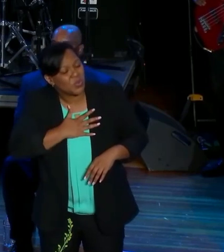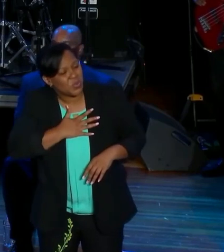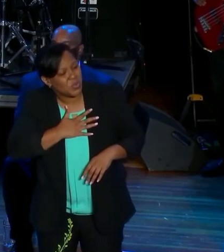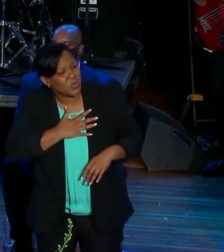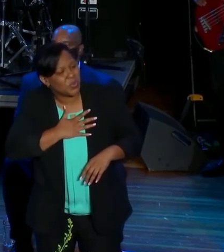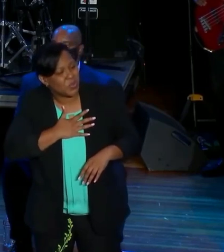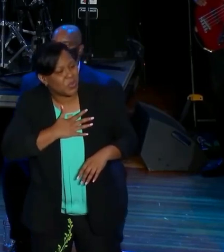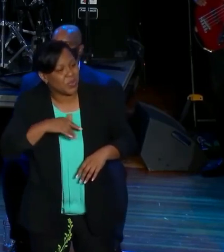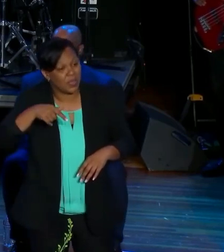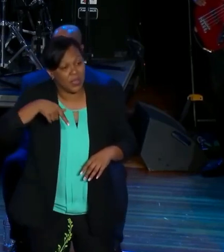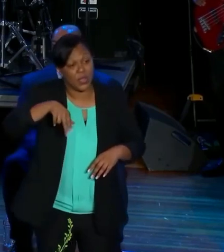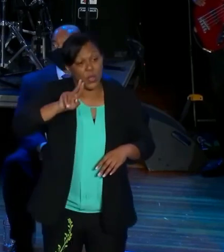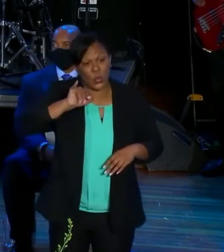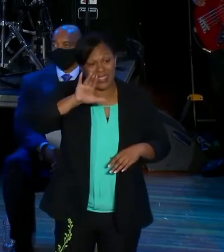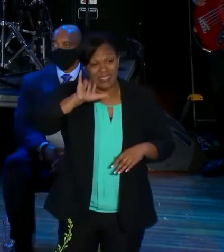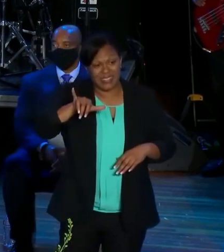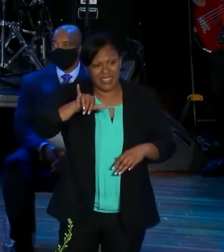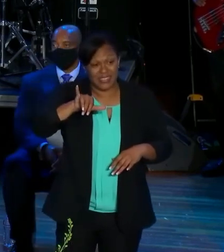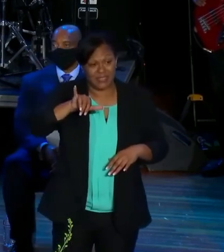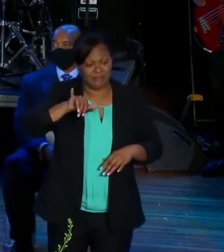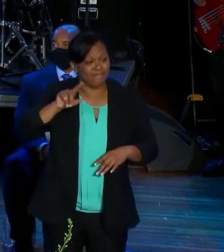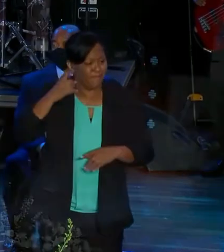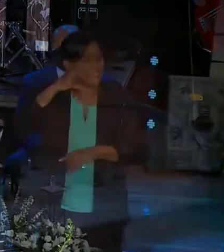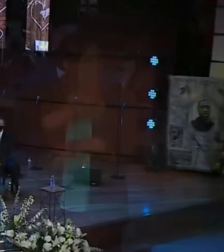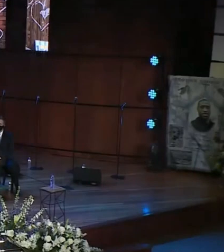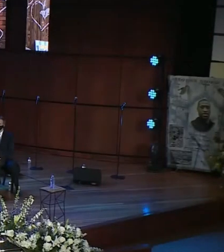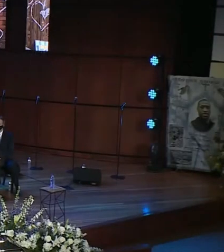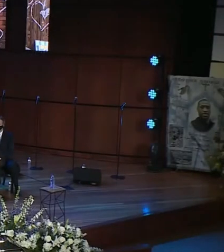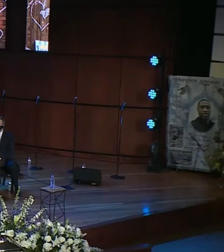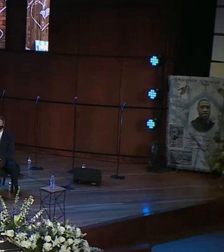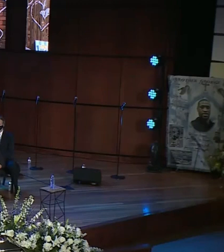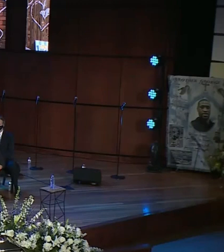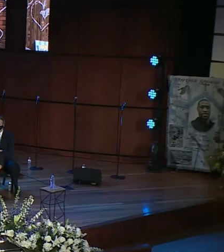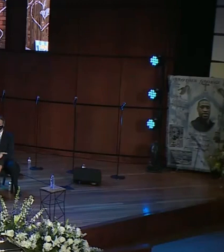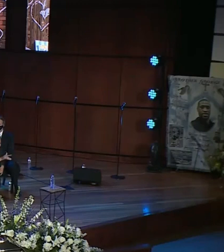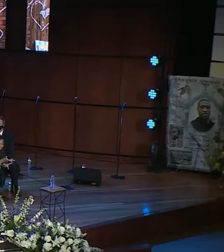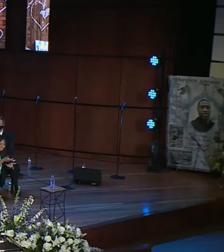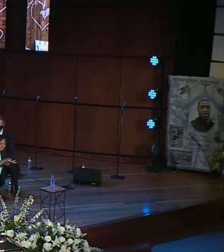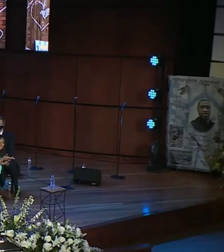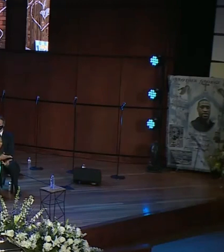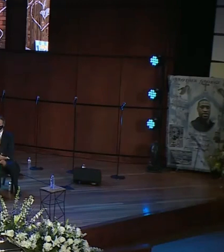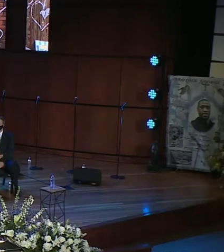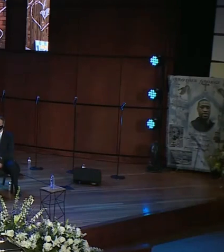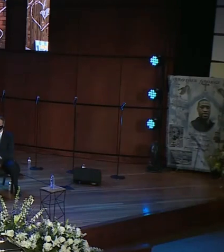"Jag funderade på om han kanske ropade på sin mamma, därför att han i dödsögonblicket fick se henne